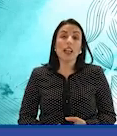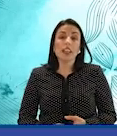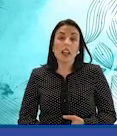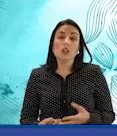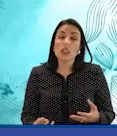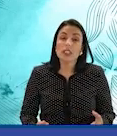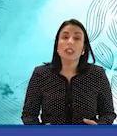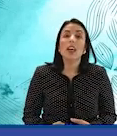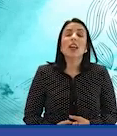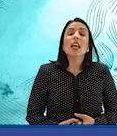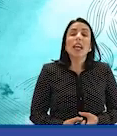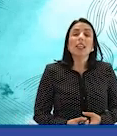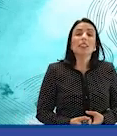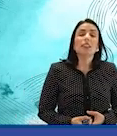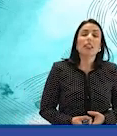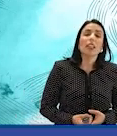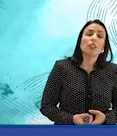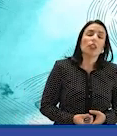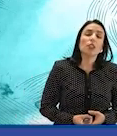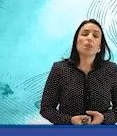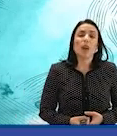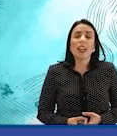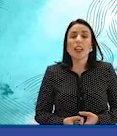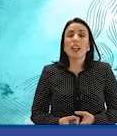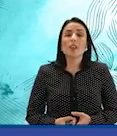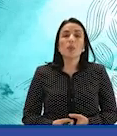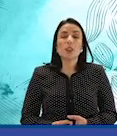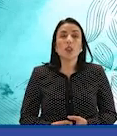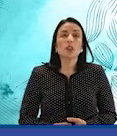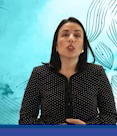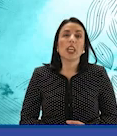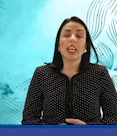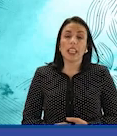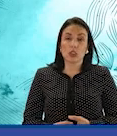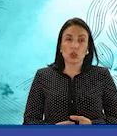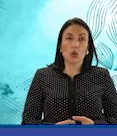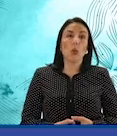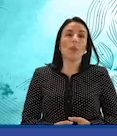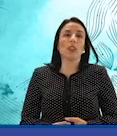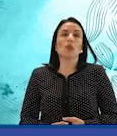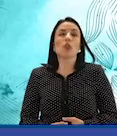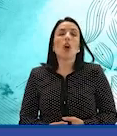General solicita en las indicaciones para la remisión de estos documentos.